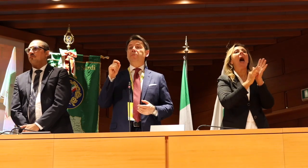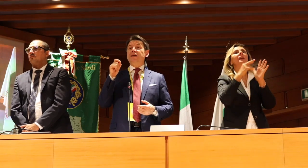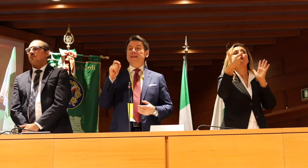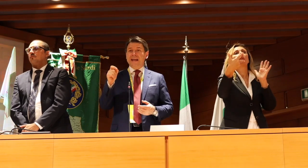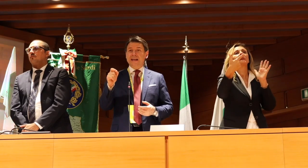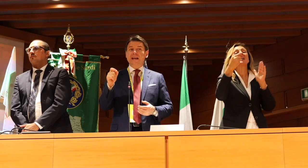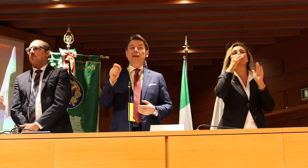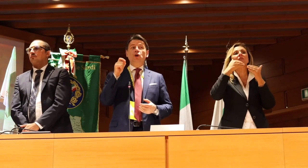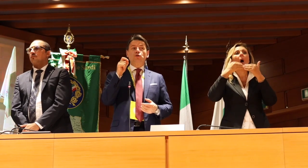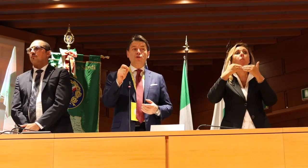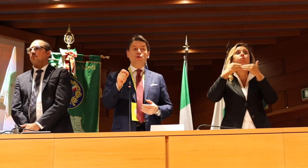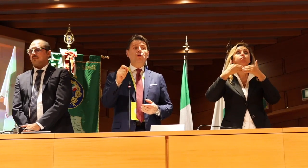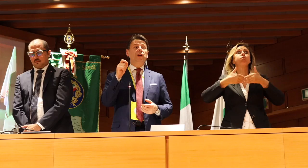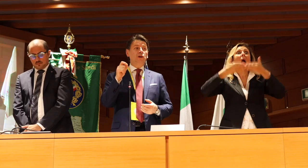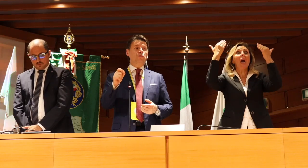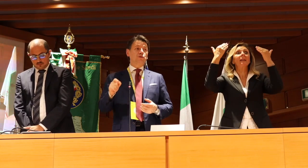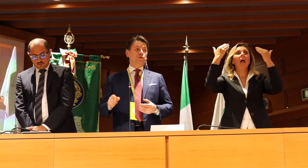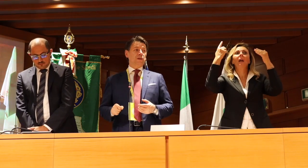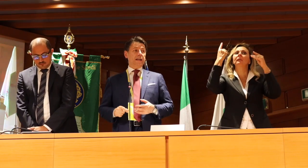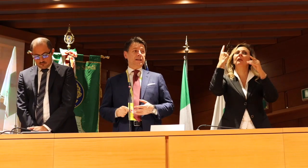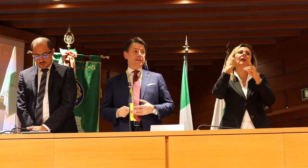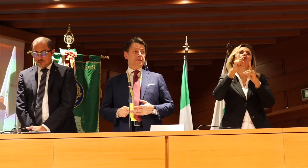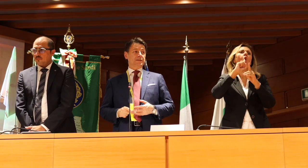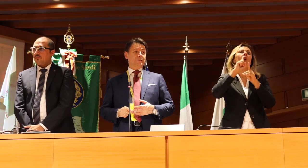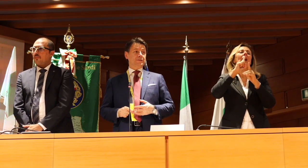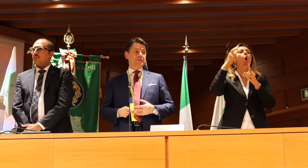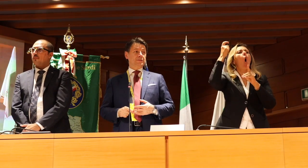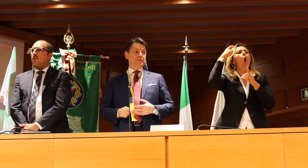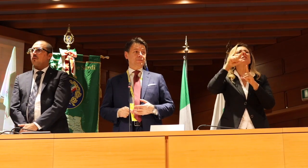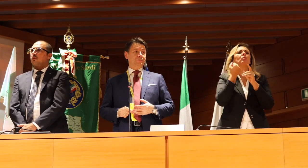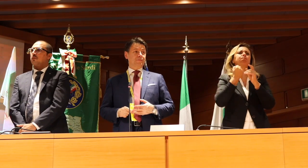Tutte le barriere sono incostituzionali.